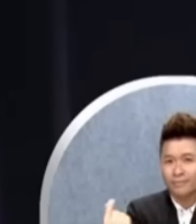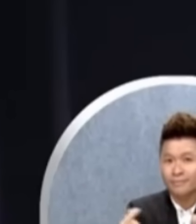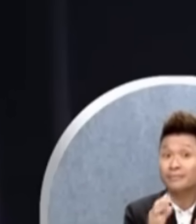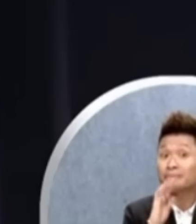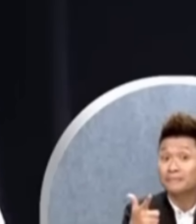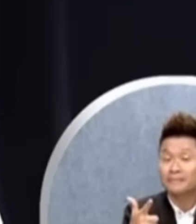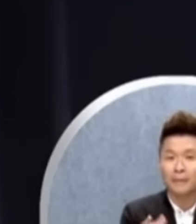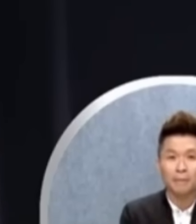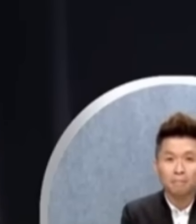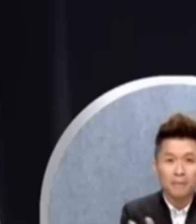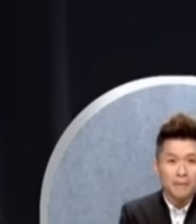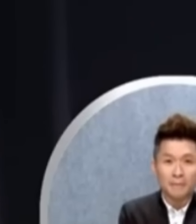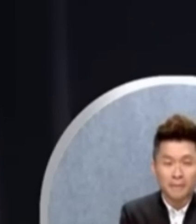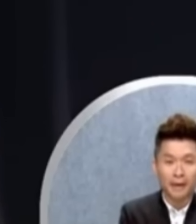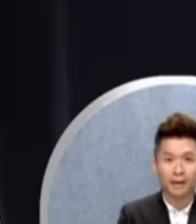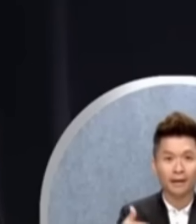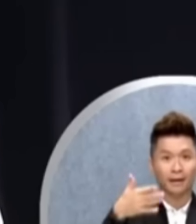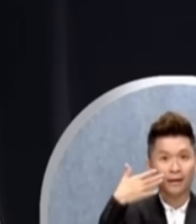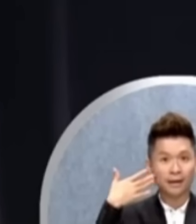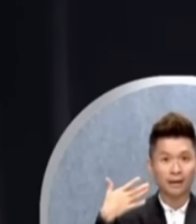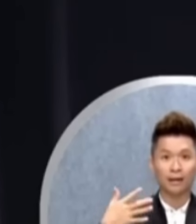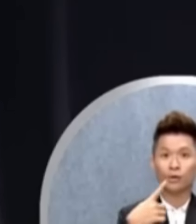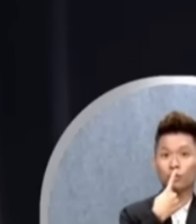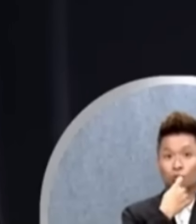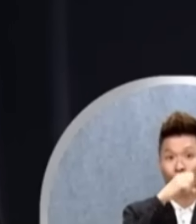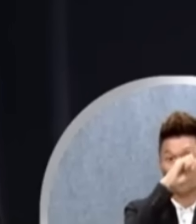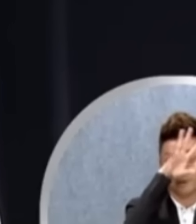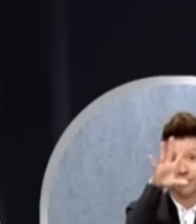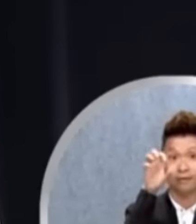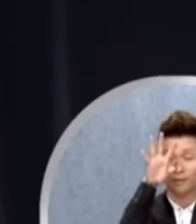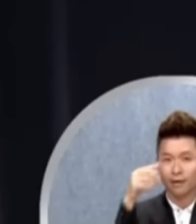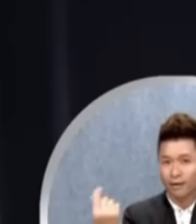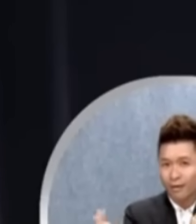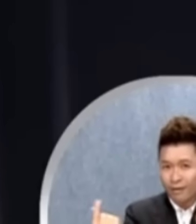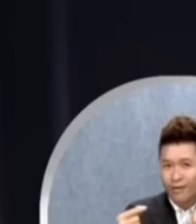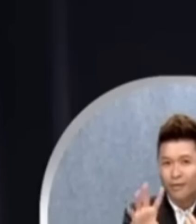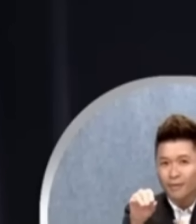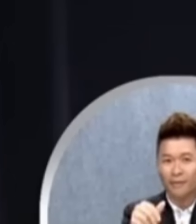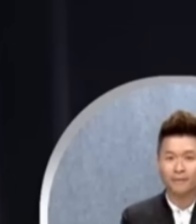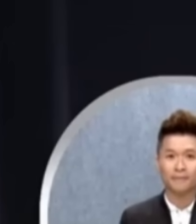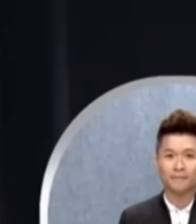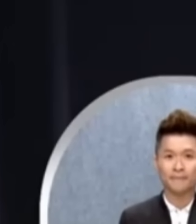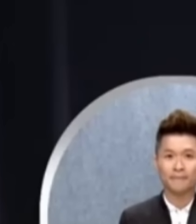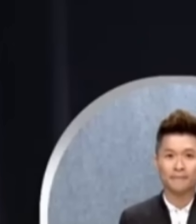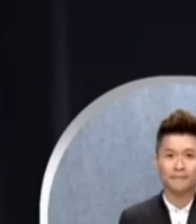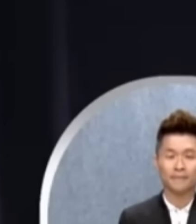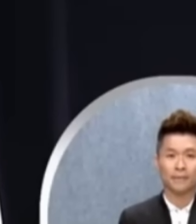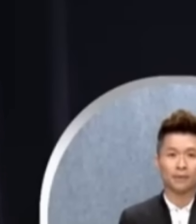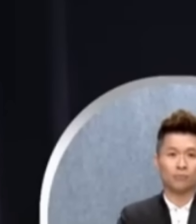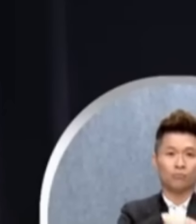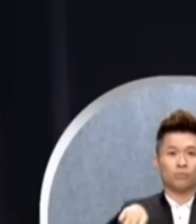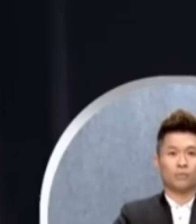這些螃蟹現不像我們的藍綠 國民黨跟民進黨 非常像 我們這麼驕傲 臺灣的民主政治